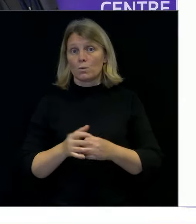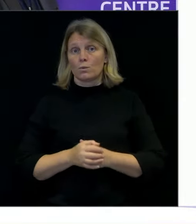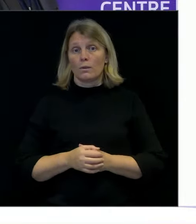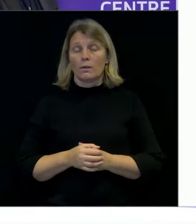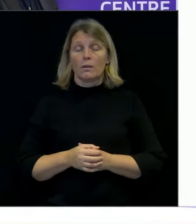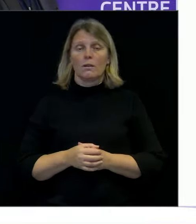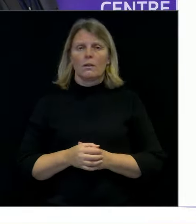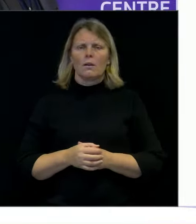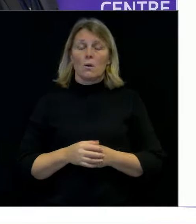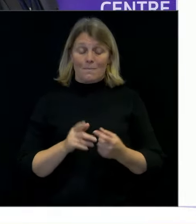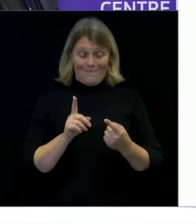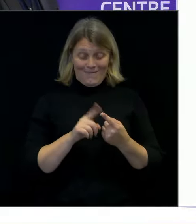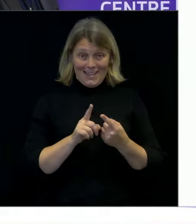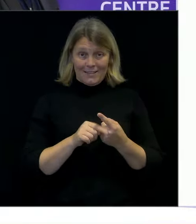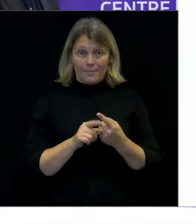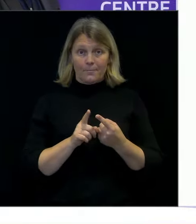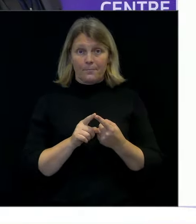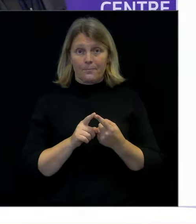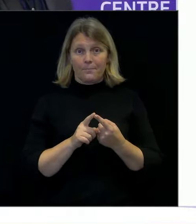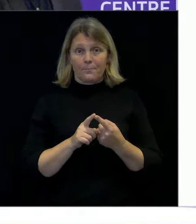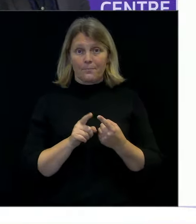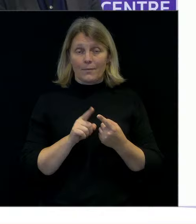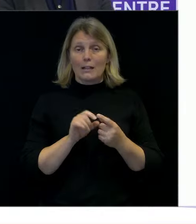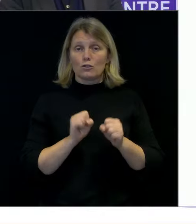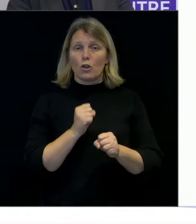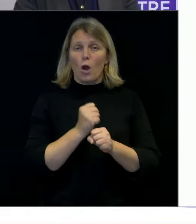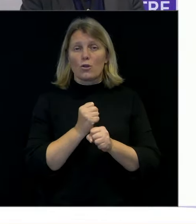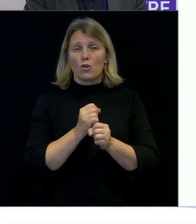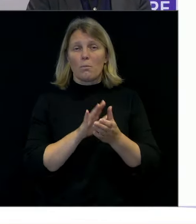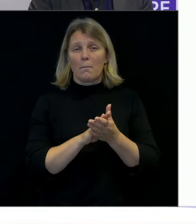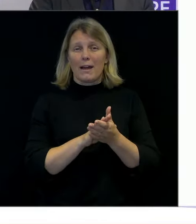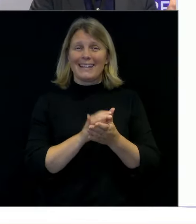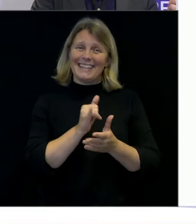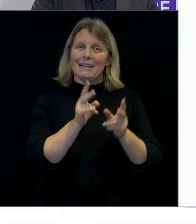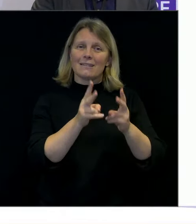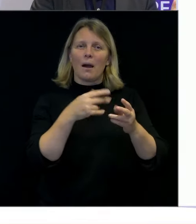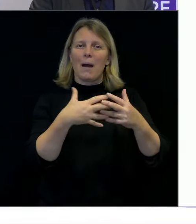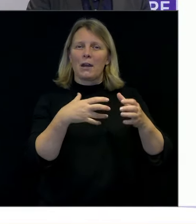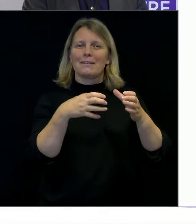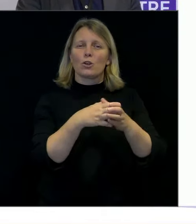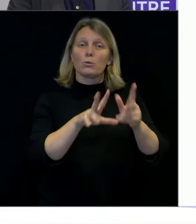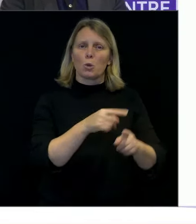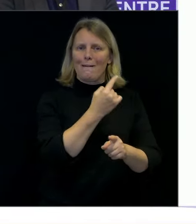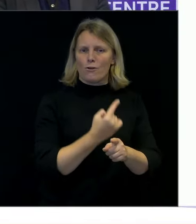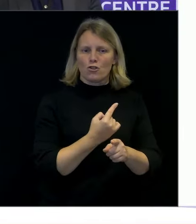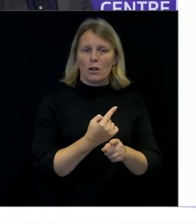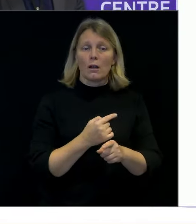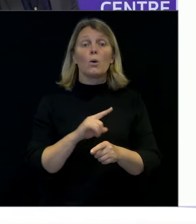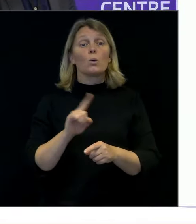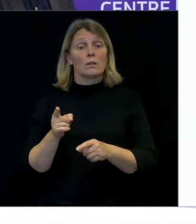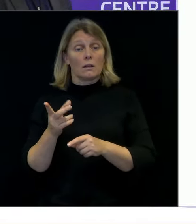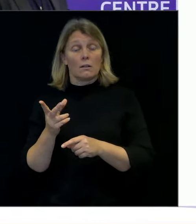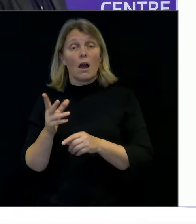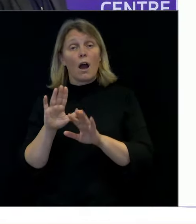sen ska det till 2 till standarder.